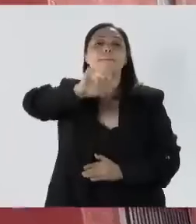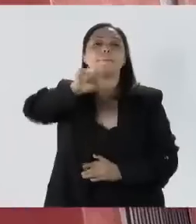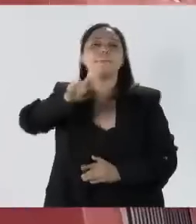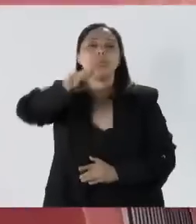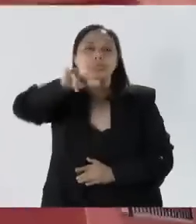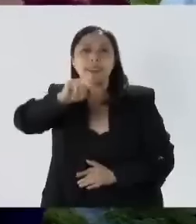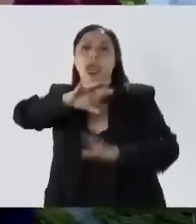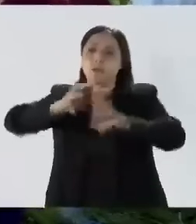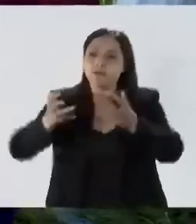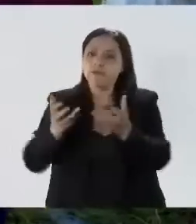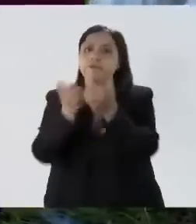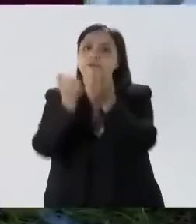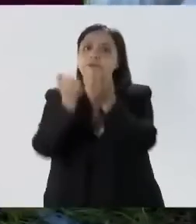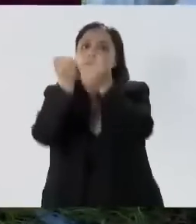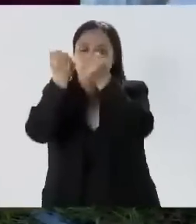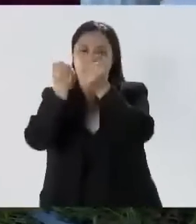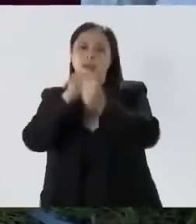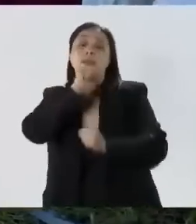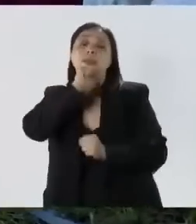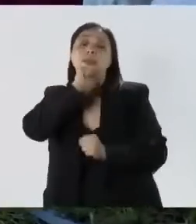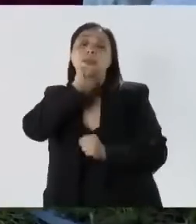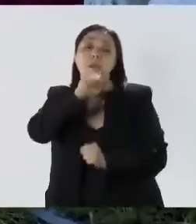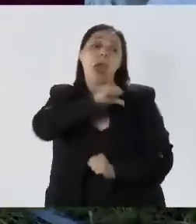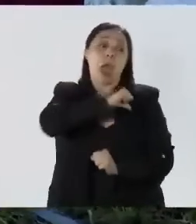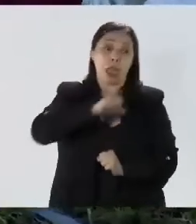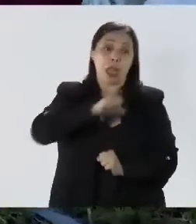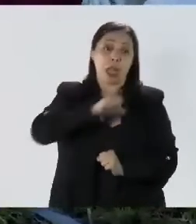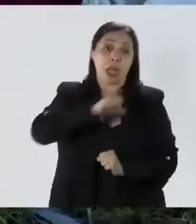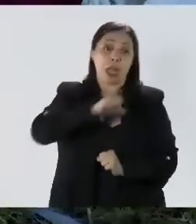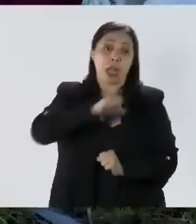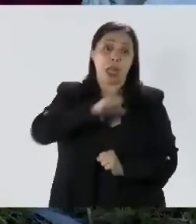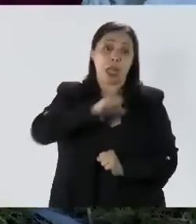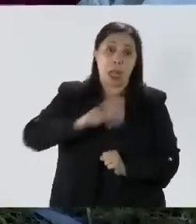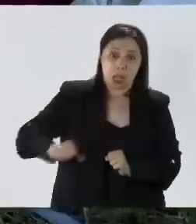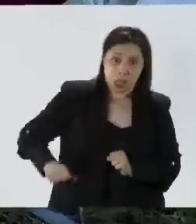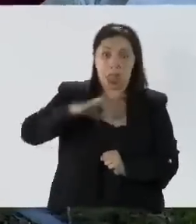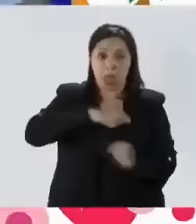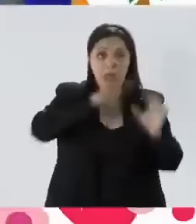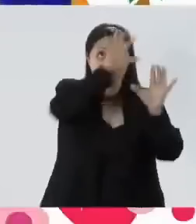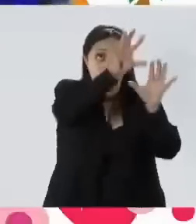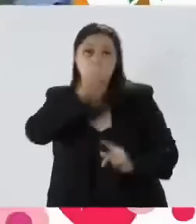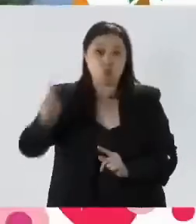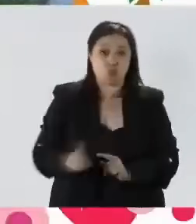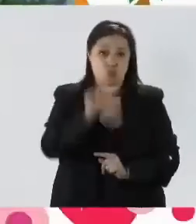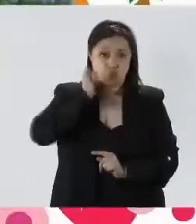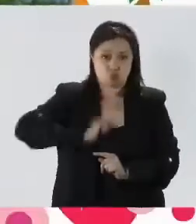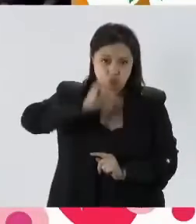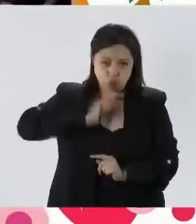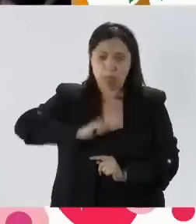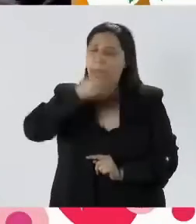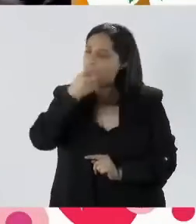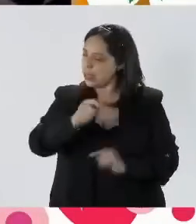alcaldías donde hay pueblos originarios inició el proceso también de los planes de justicia